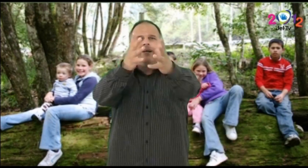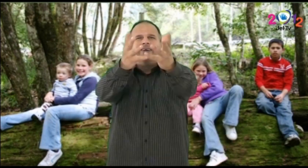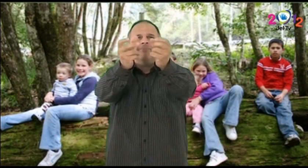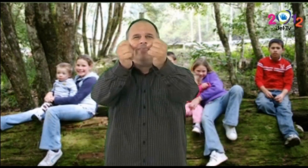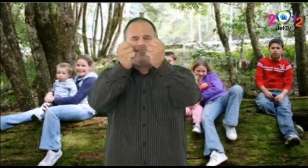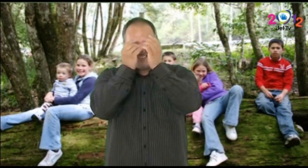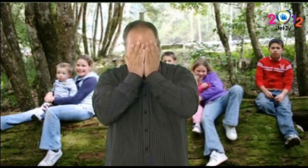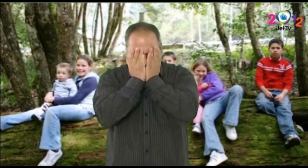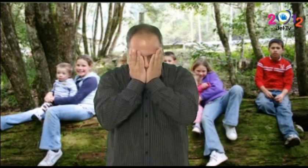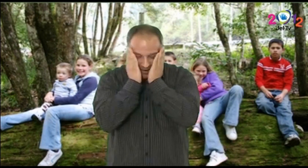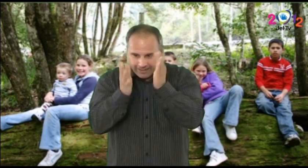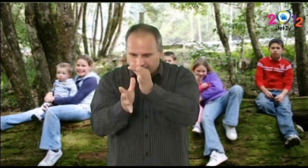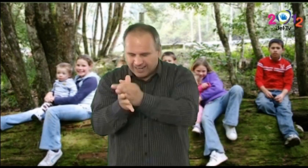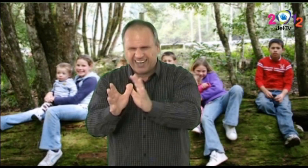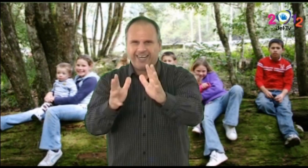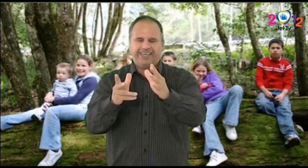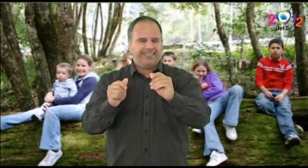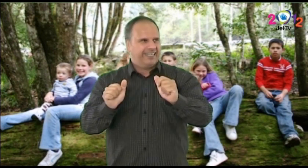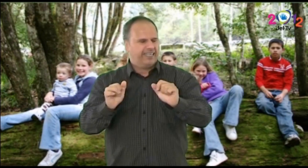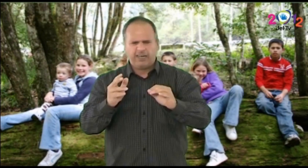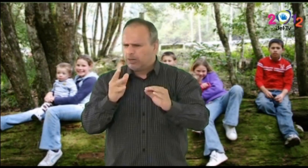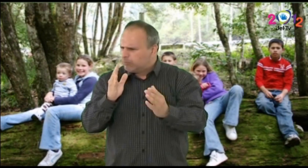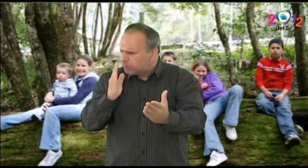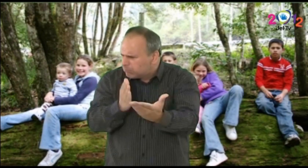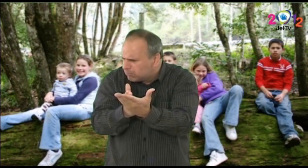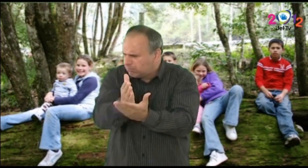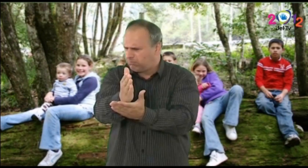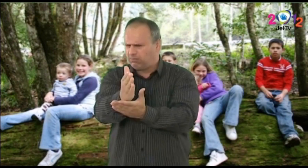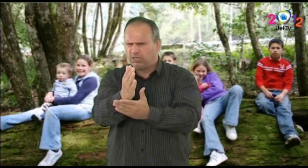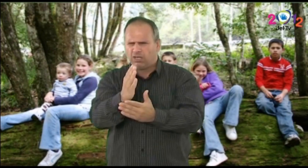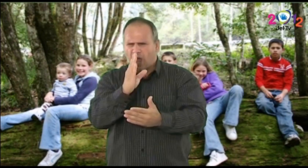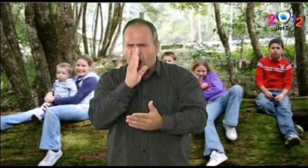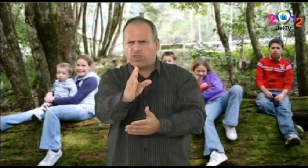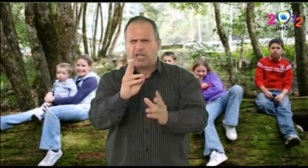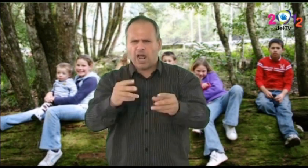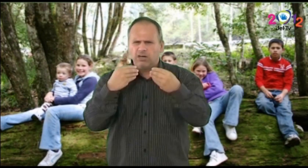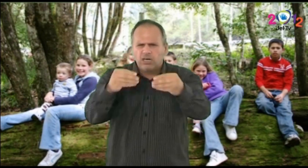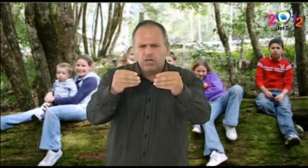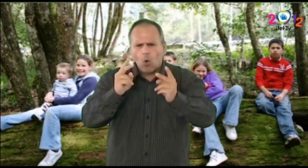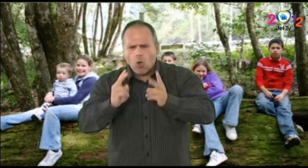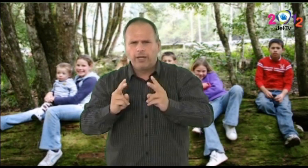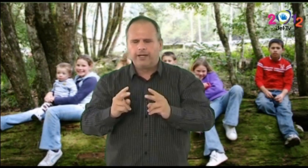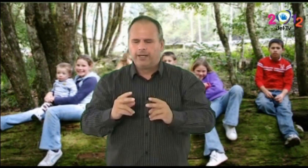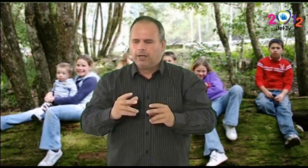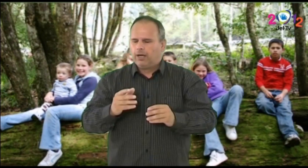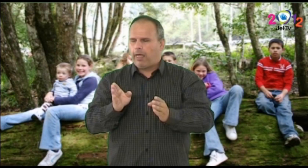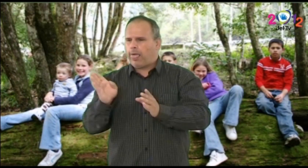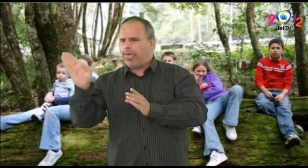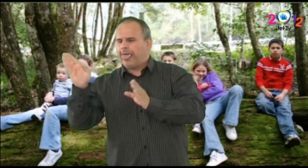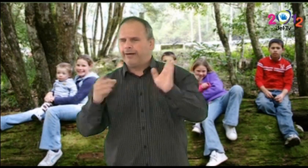De uram! Nem oda kell húzni! Az orvos gondolkodik, hogyan is magyarázza el egyenesen.